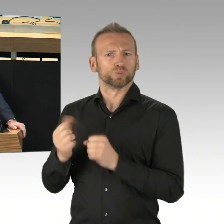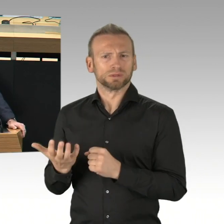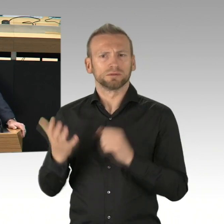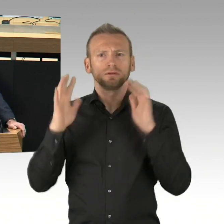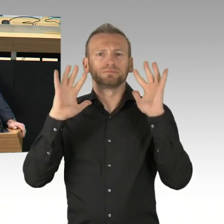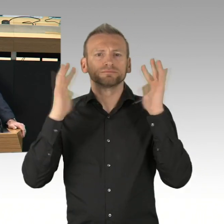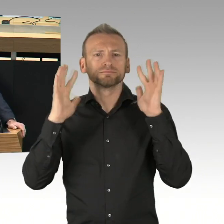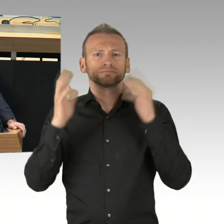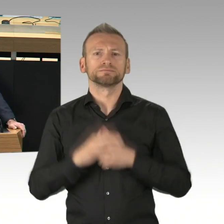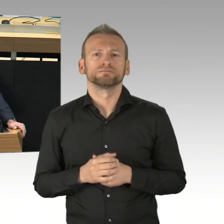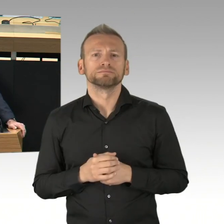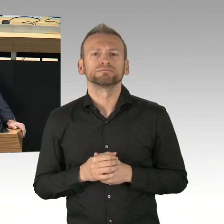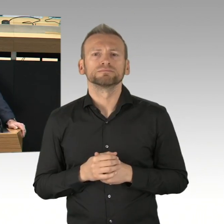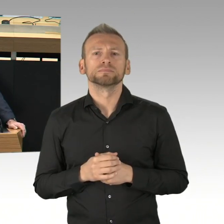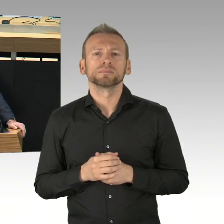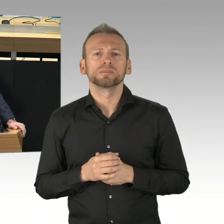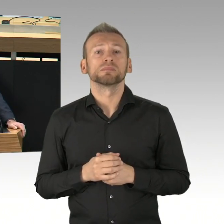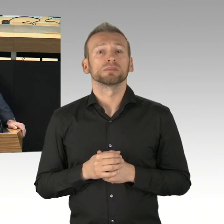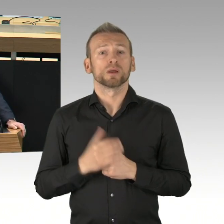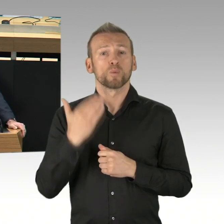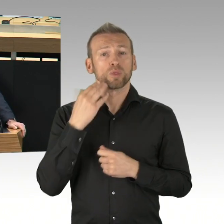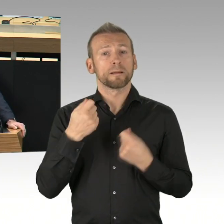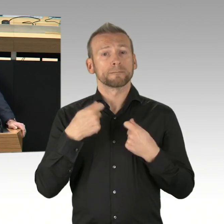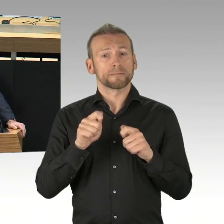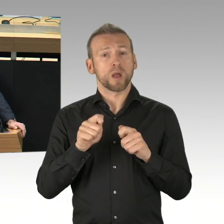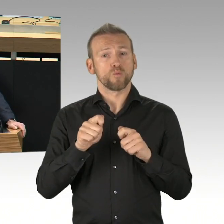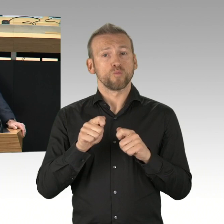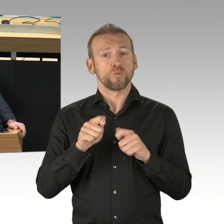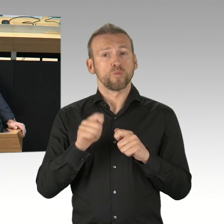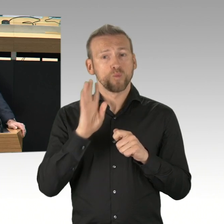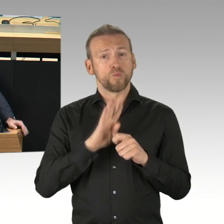Die kann nur gelingen, wenn wir gemeinsam alle Seiten an einen Tisch holen,